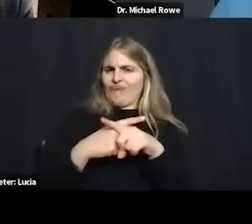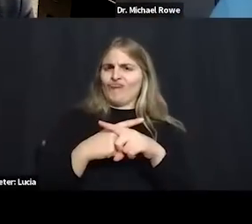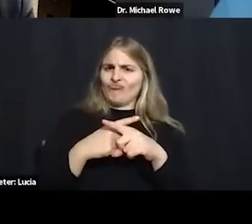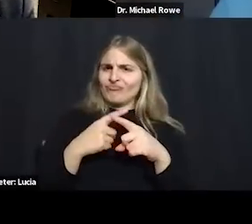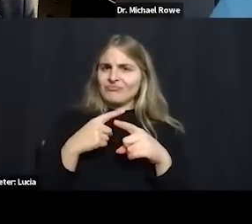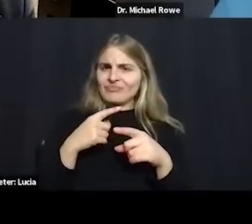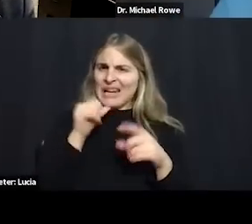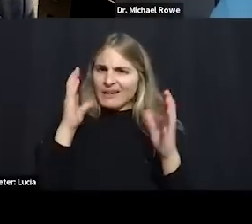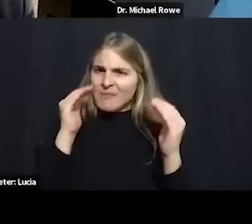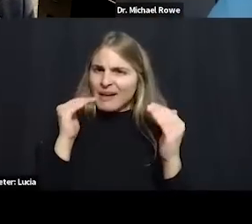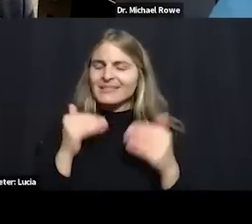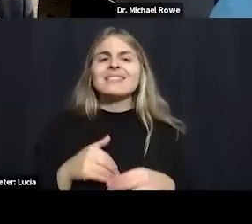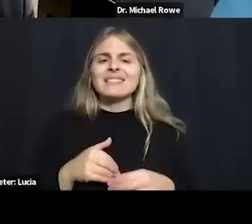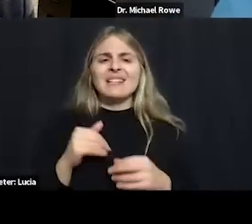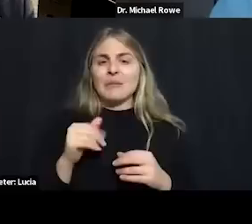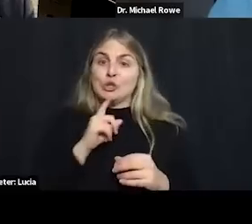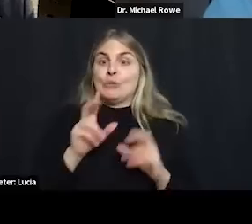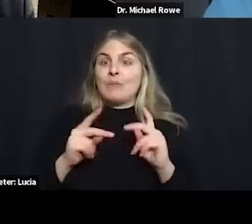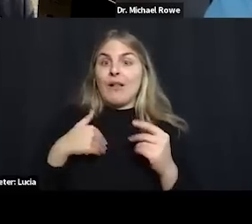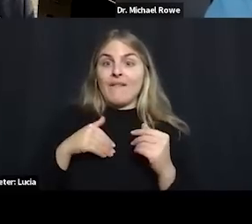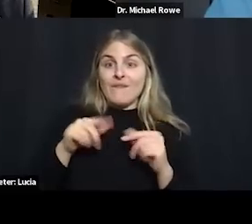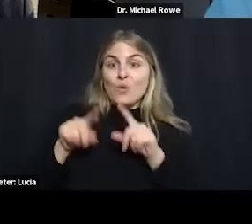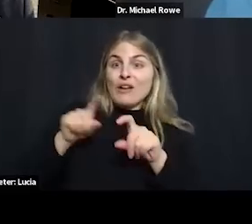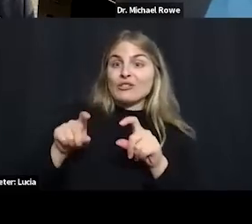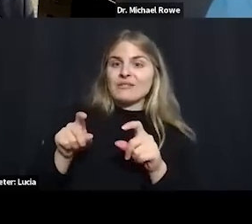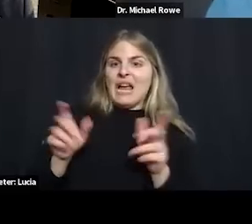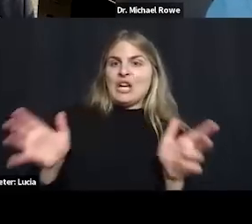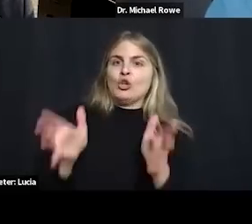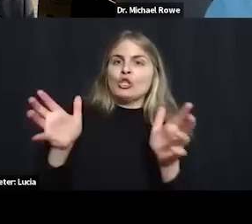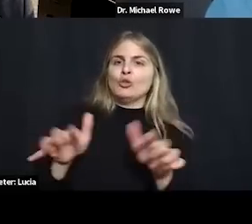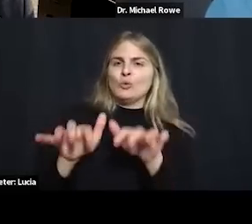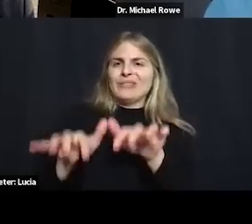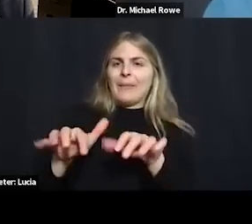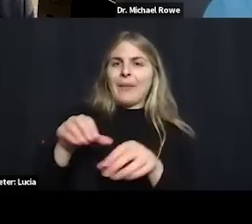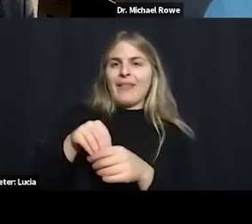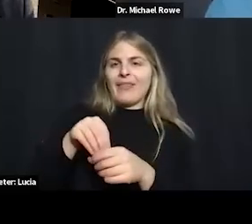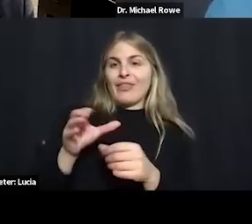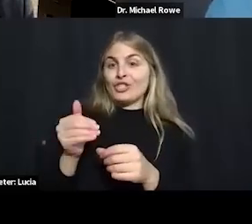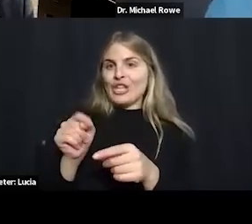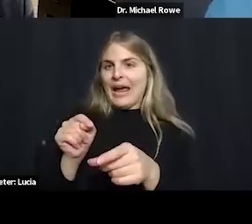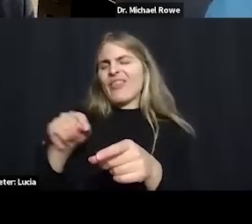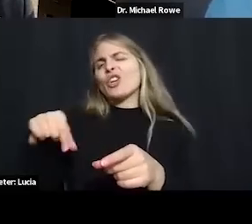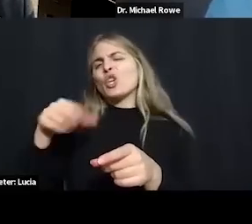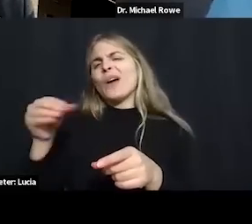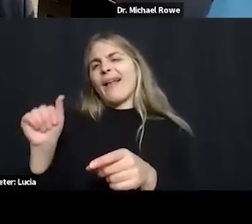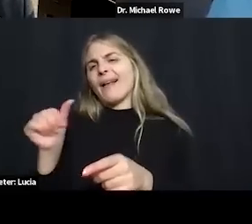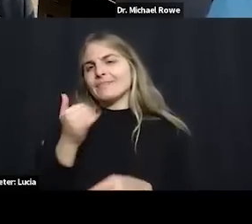Estoy seguro de que la gente tiene preguntas, así que los animo a que continúen poniéndolas en el chat y trataremos de responderlas en la sesión de preguntas y respuestas.